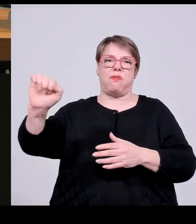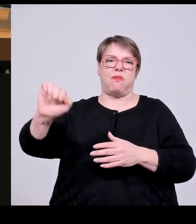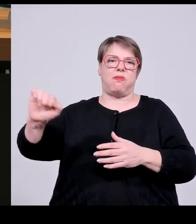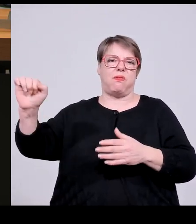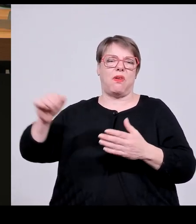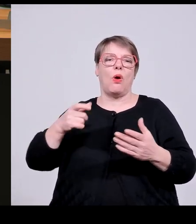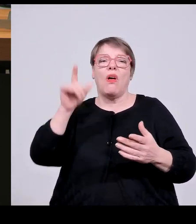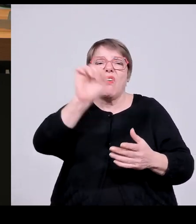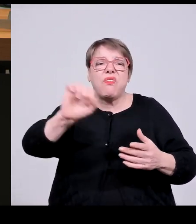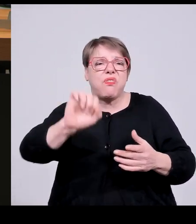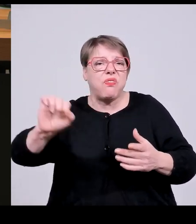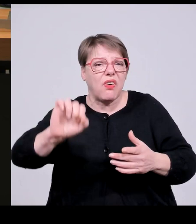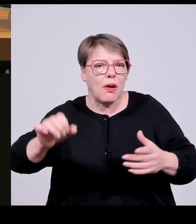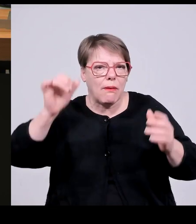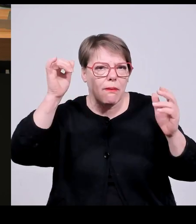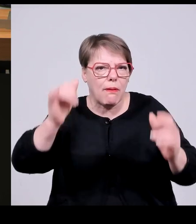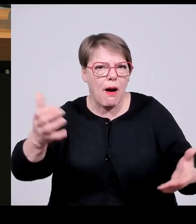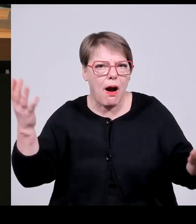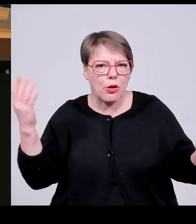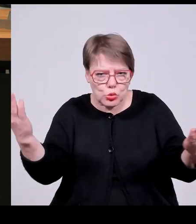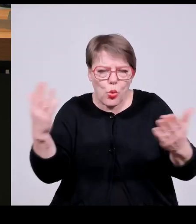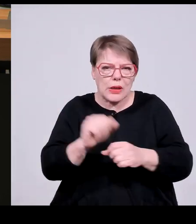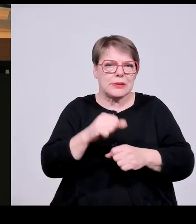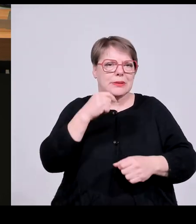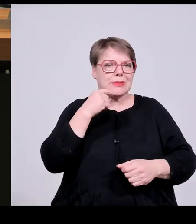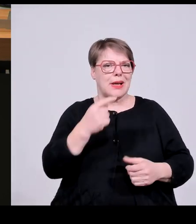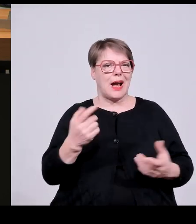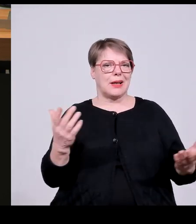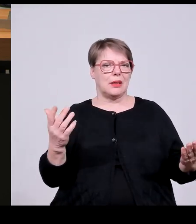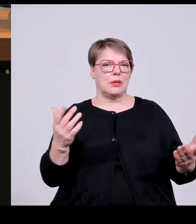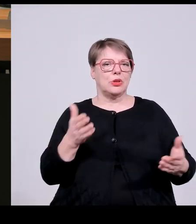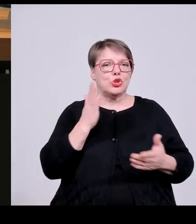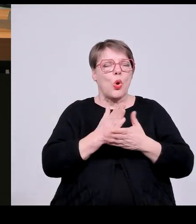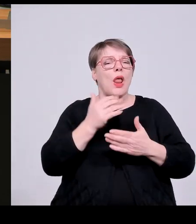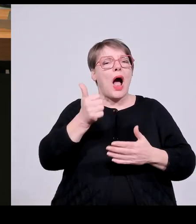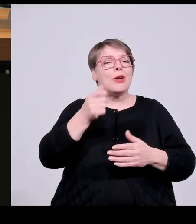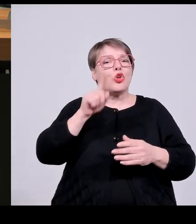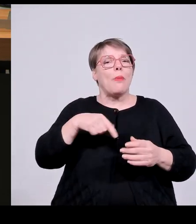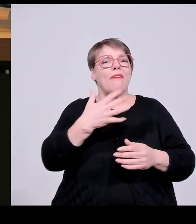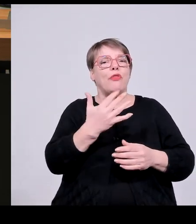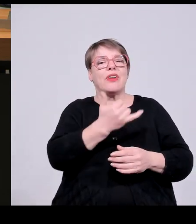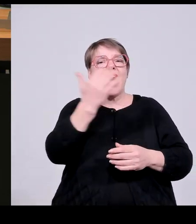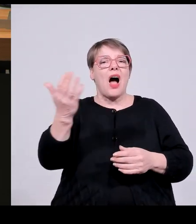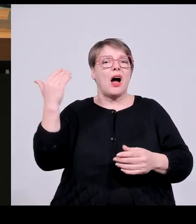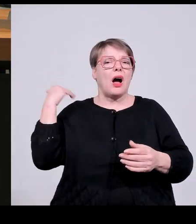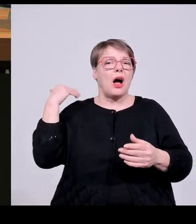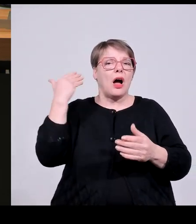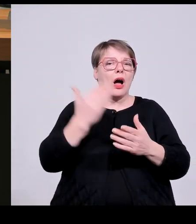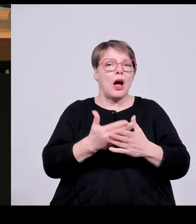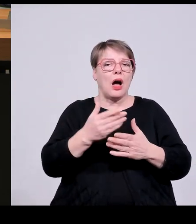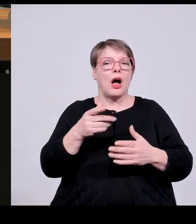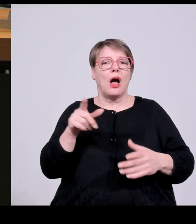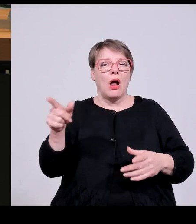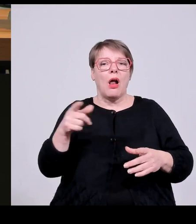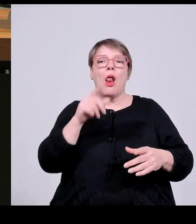Flächenschutzgesetz. Das wäre nicht zulässig. Da die Oberhoheit über dieses Gutachten hatte,